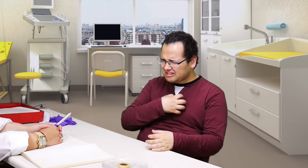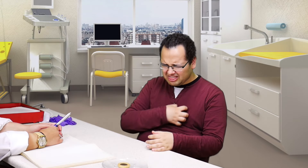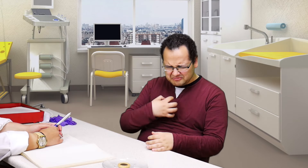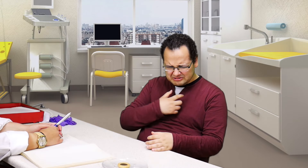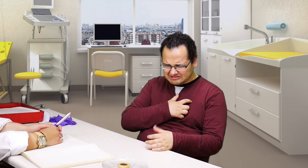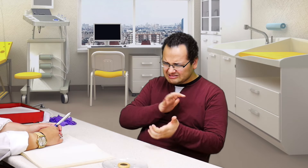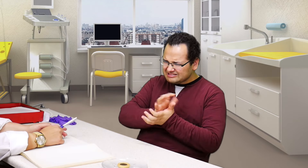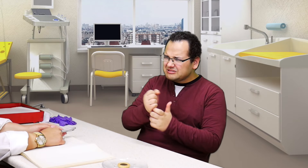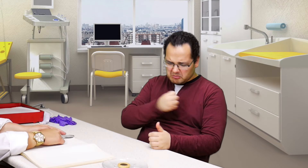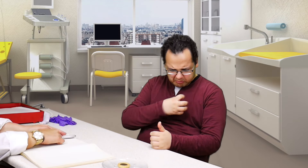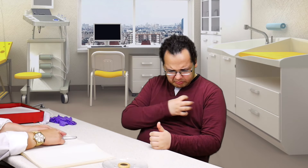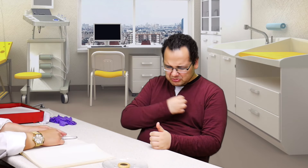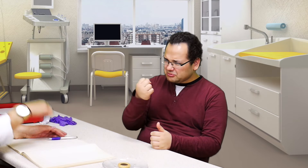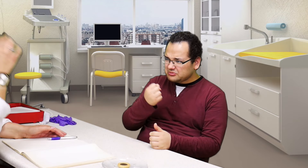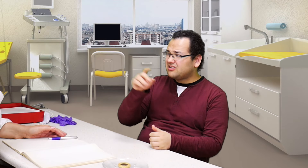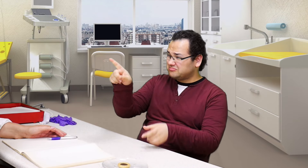... czuję się kiepsko, serce mi bije dużo szybciej.